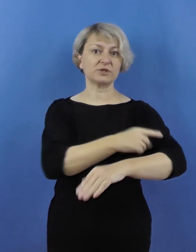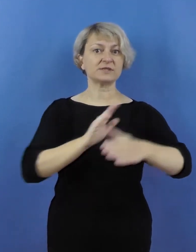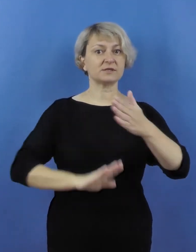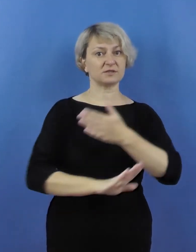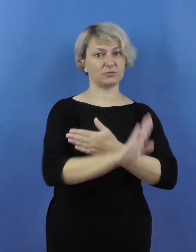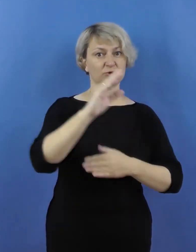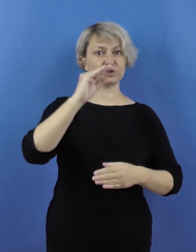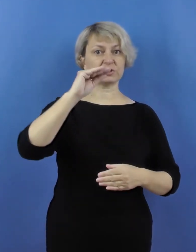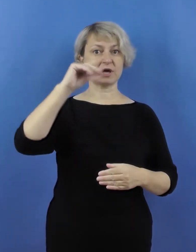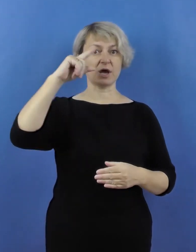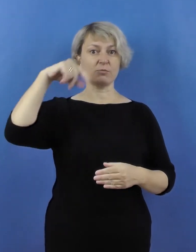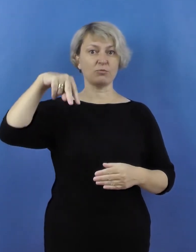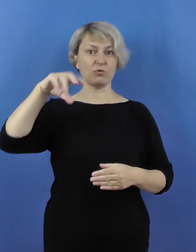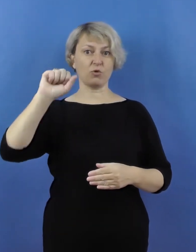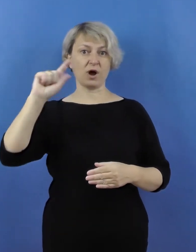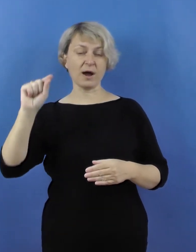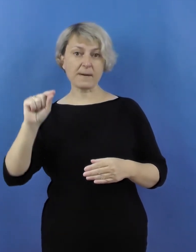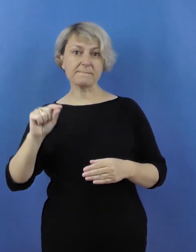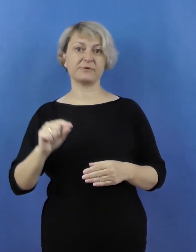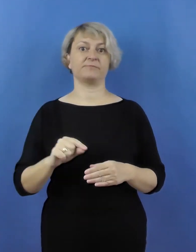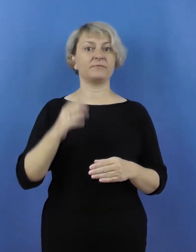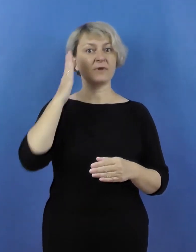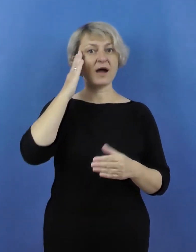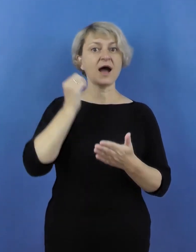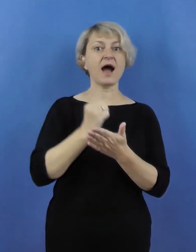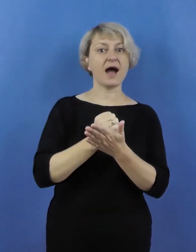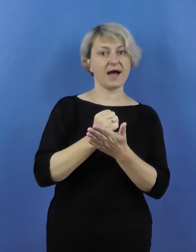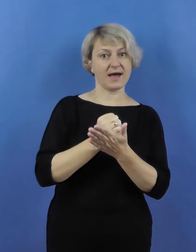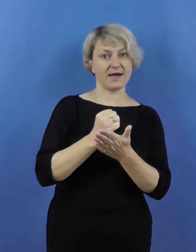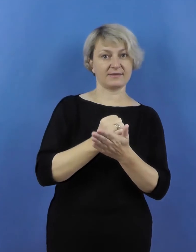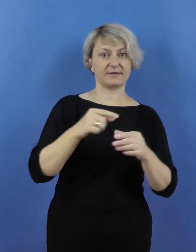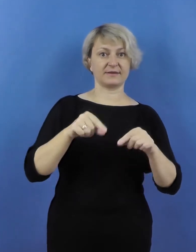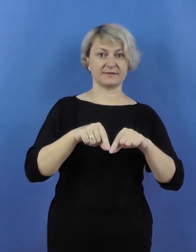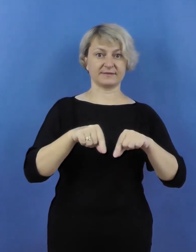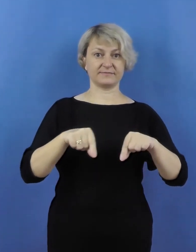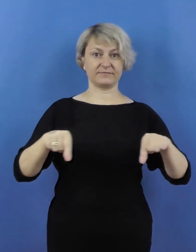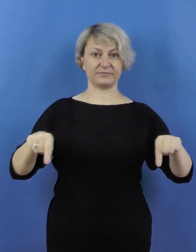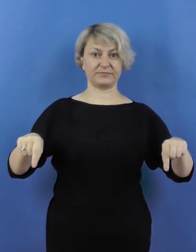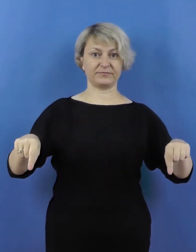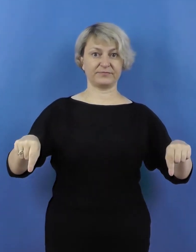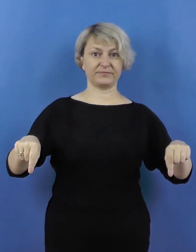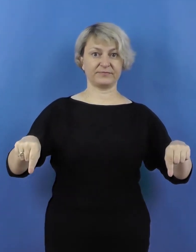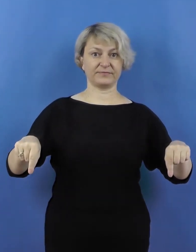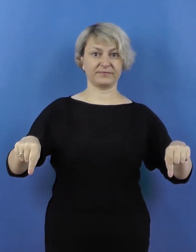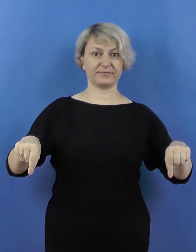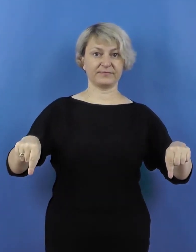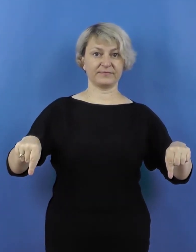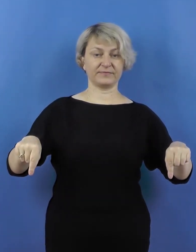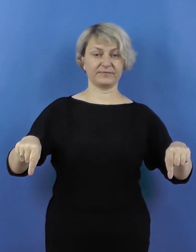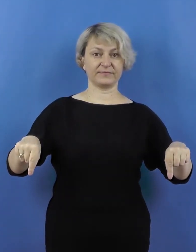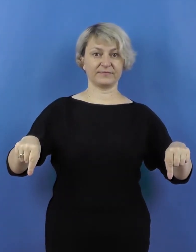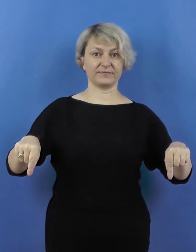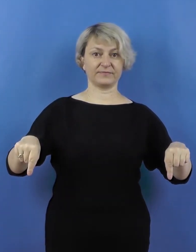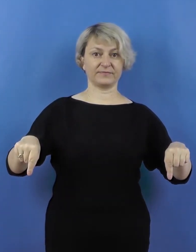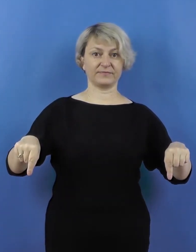na poniższy adres skrytki ESP: KP_PSP_Krapkowice/SkrytkaESP